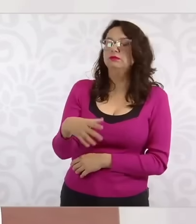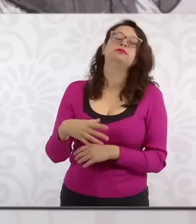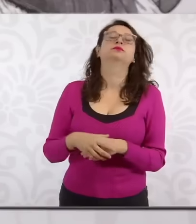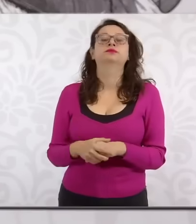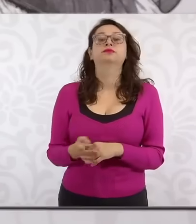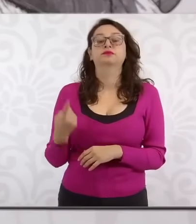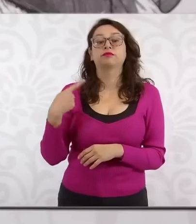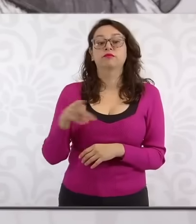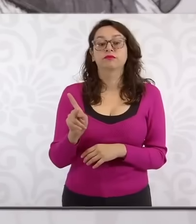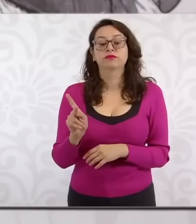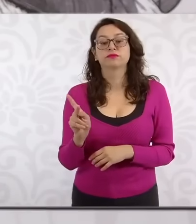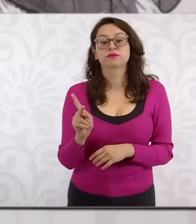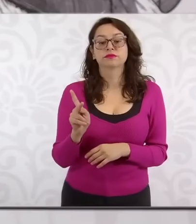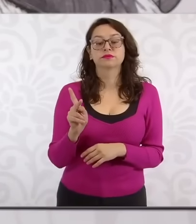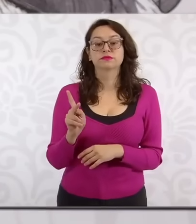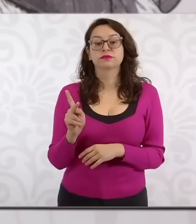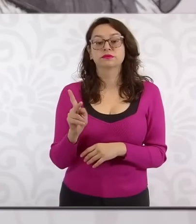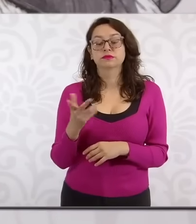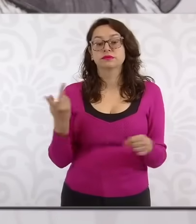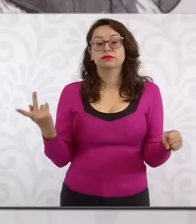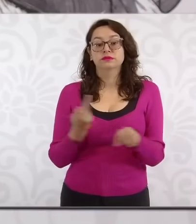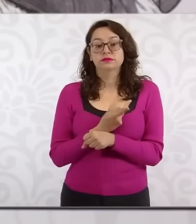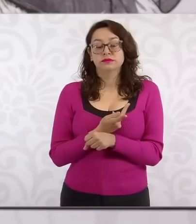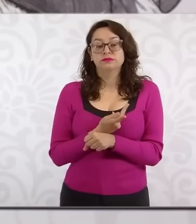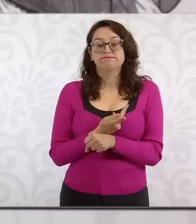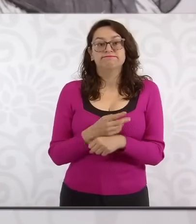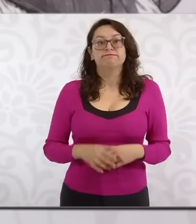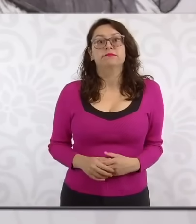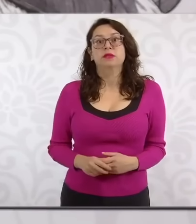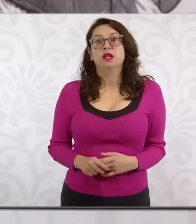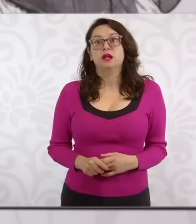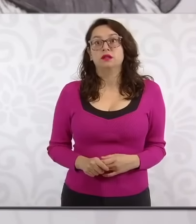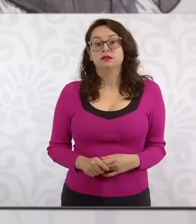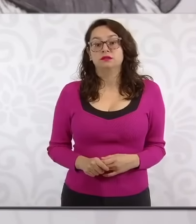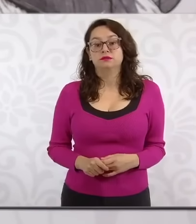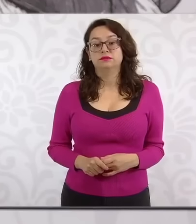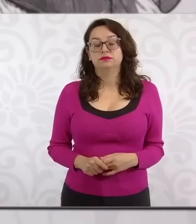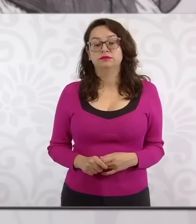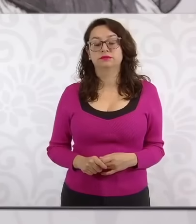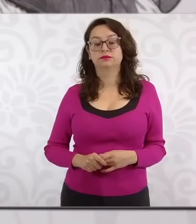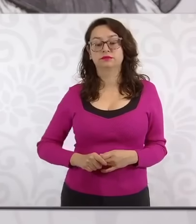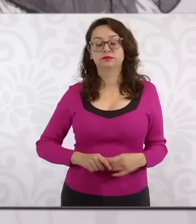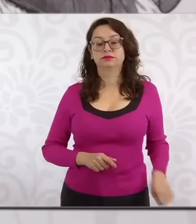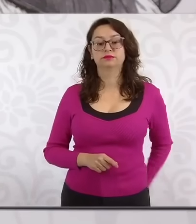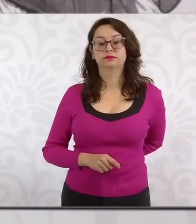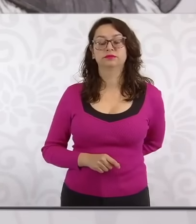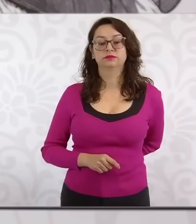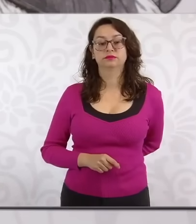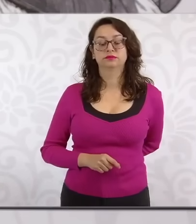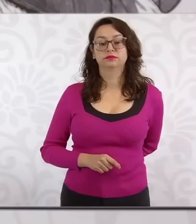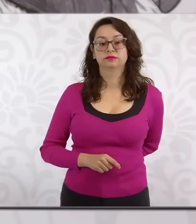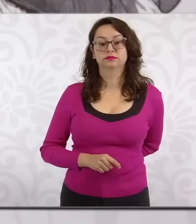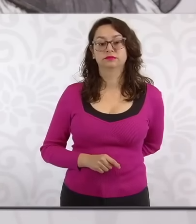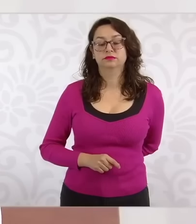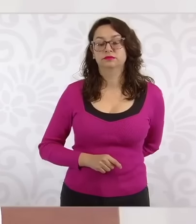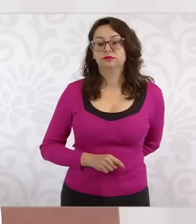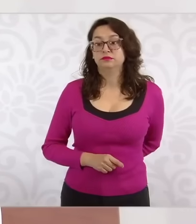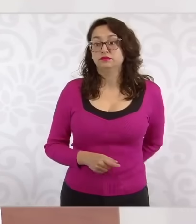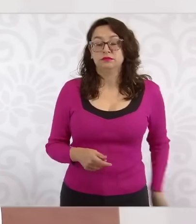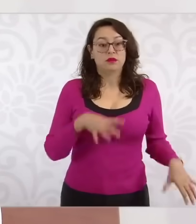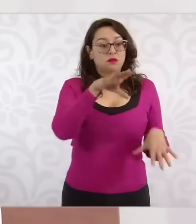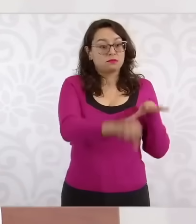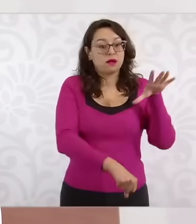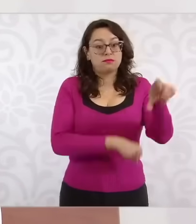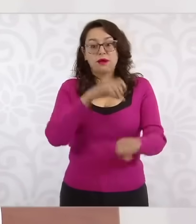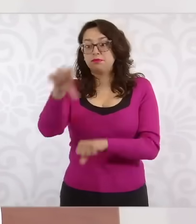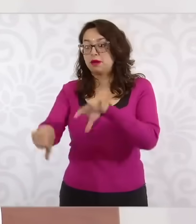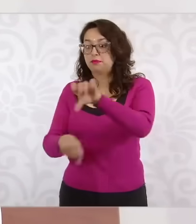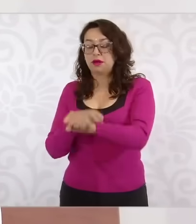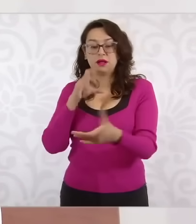las detenciones no estuvieran vinculadas a delincuentes, no bajarían los delitos.